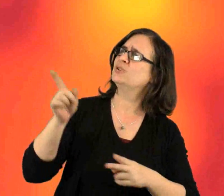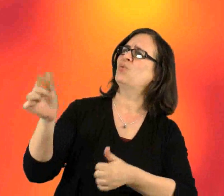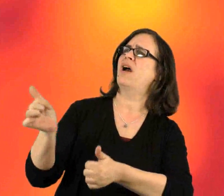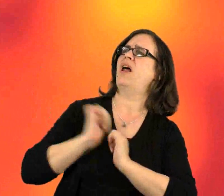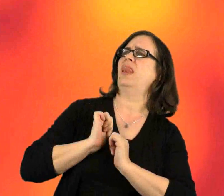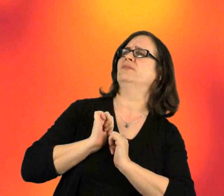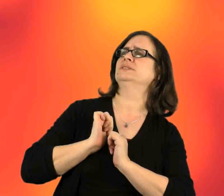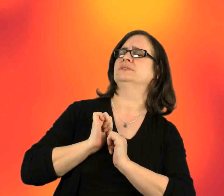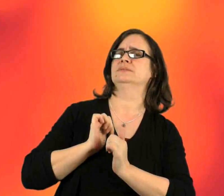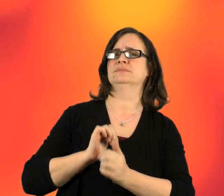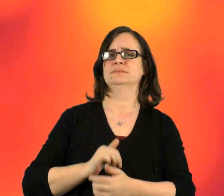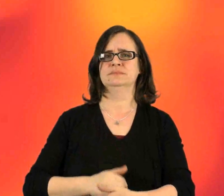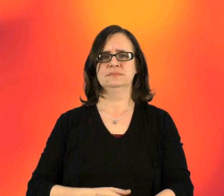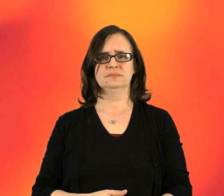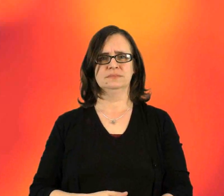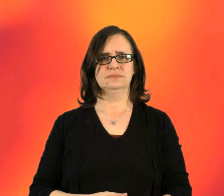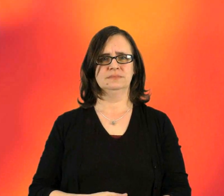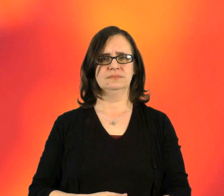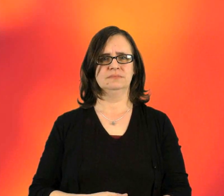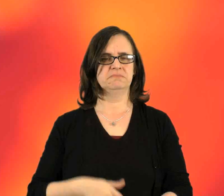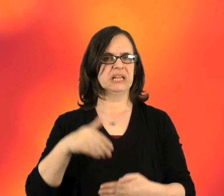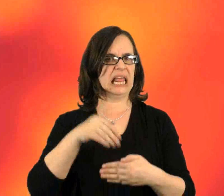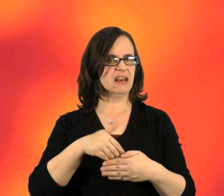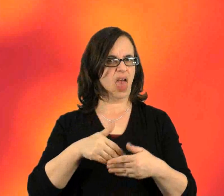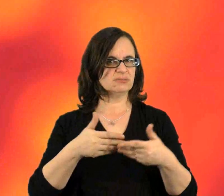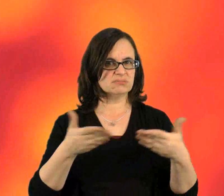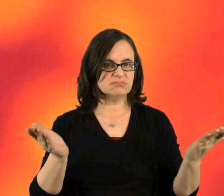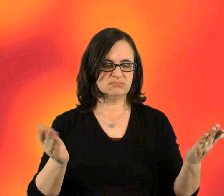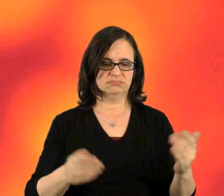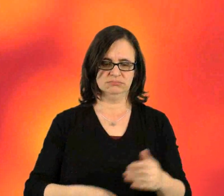Dann fühle ich richtige Hilfe Was bedeutet das?